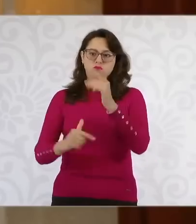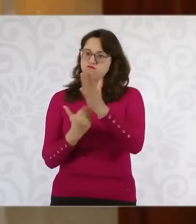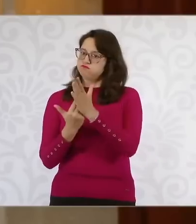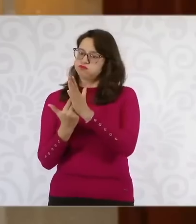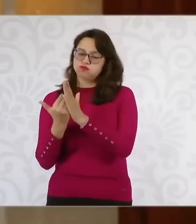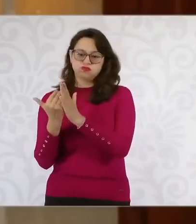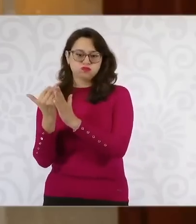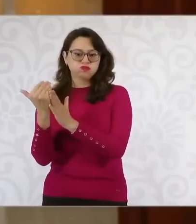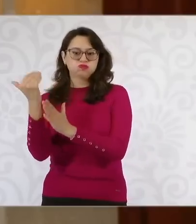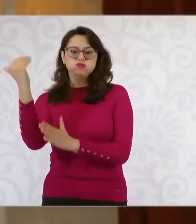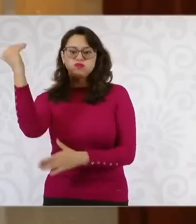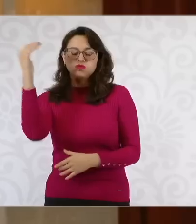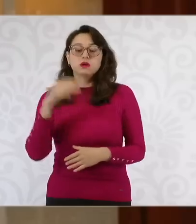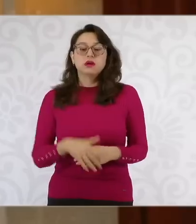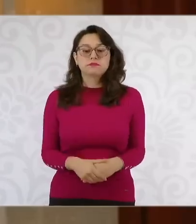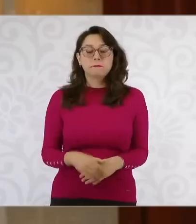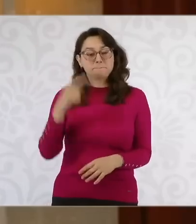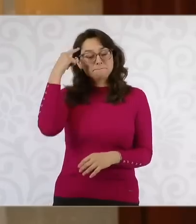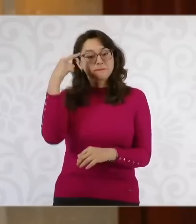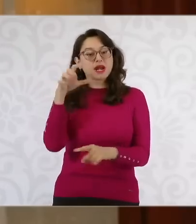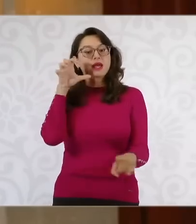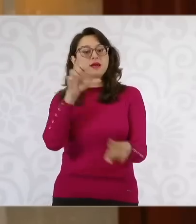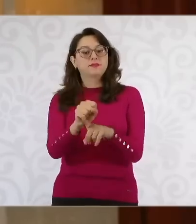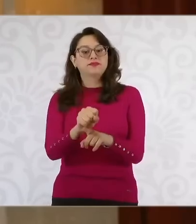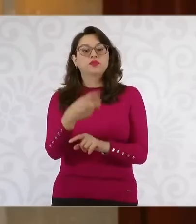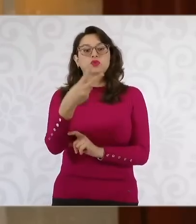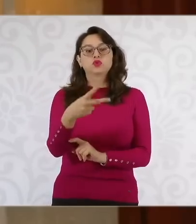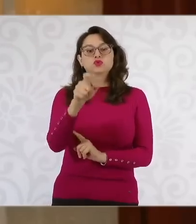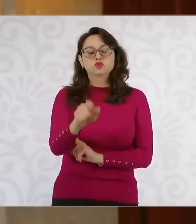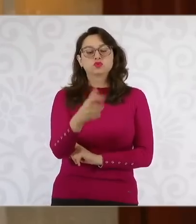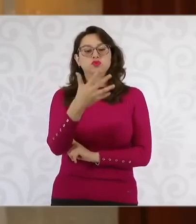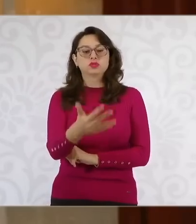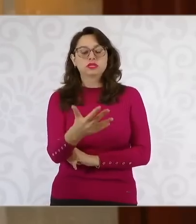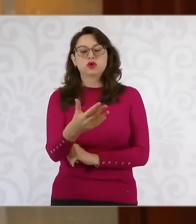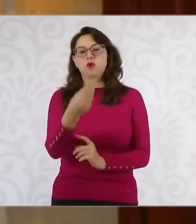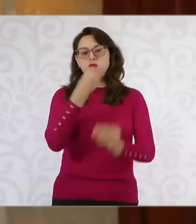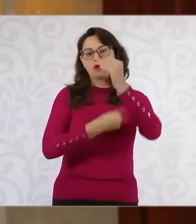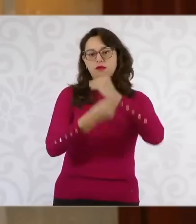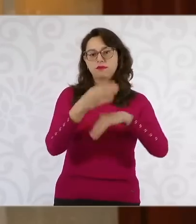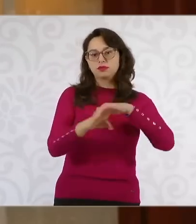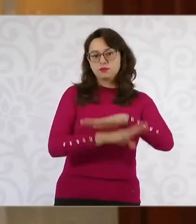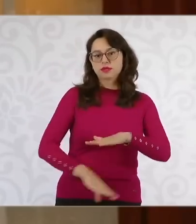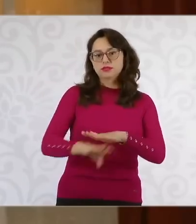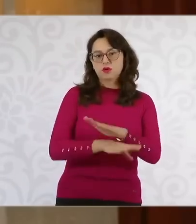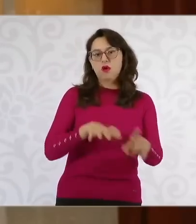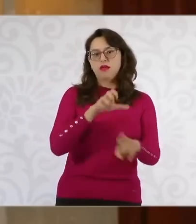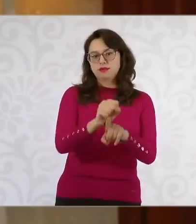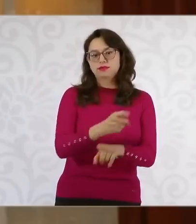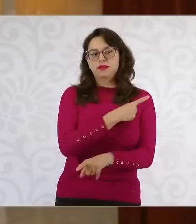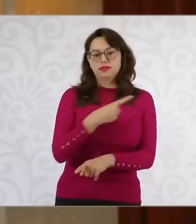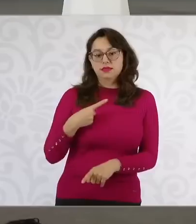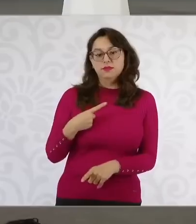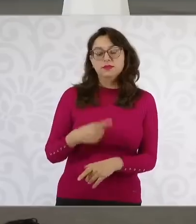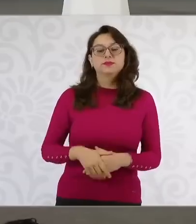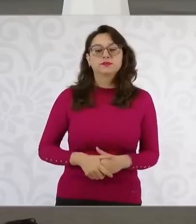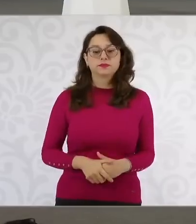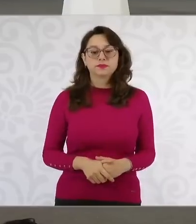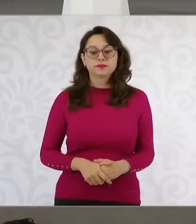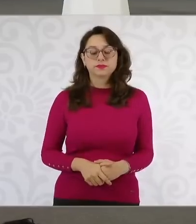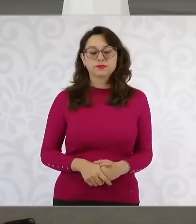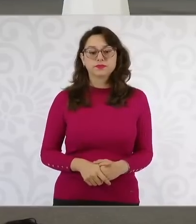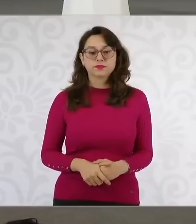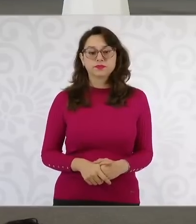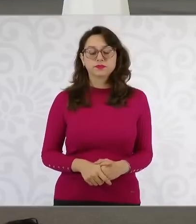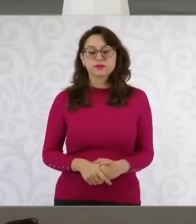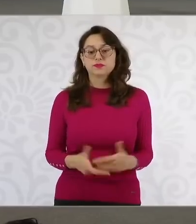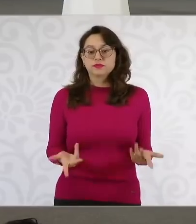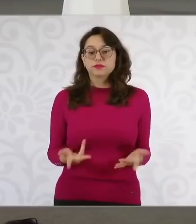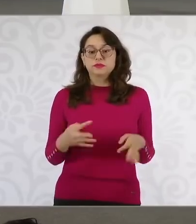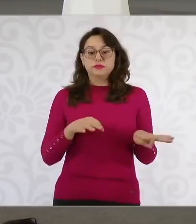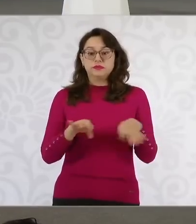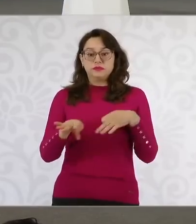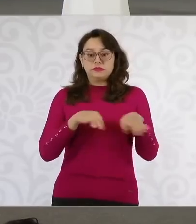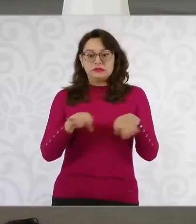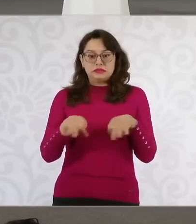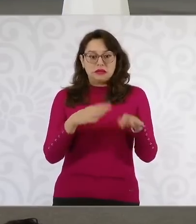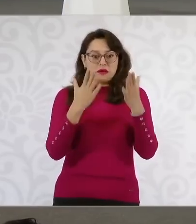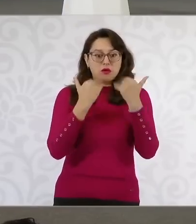como saben a hasta poder alcanzar 2.5 canastas básicas adelante tasa de desempleo México está